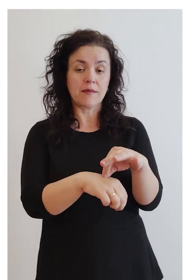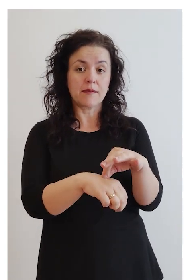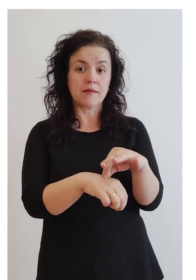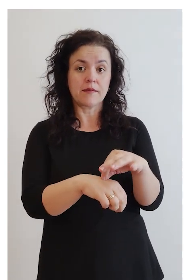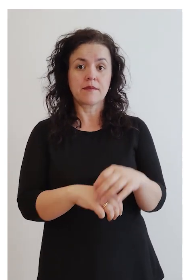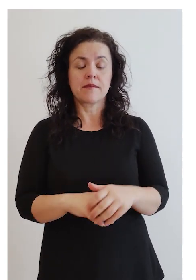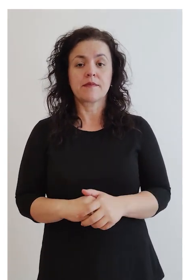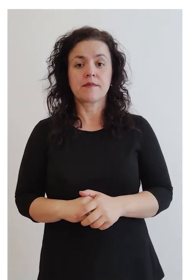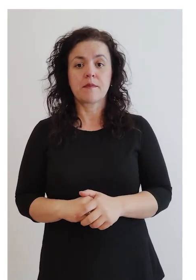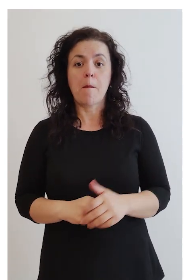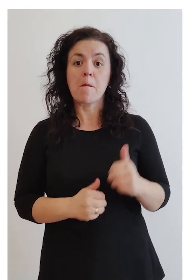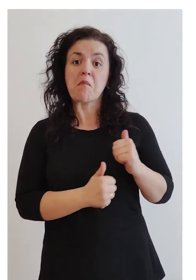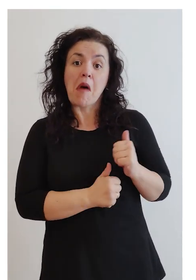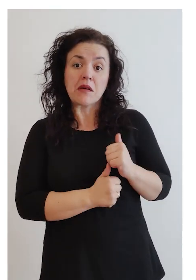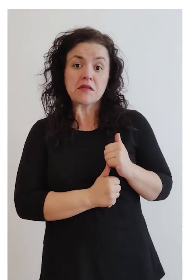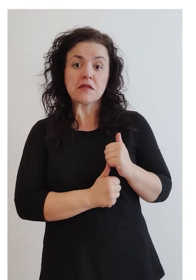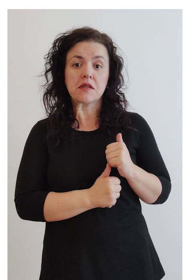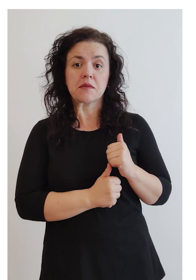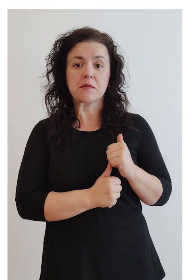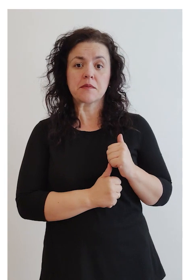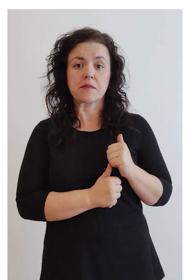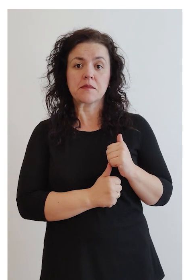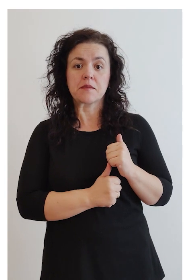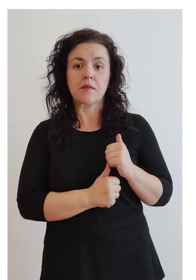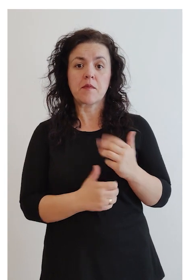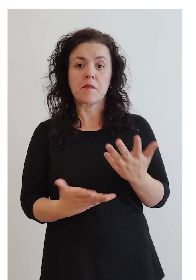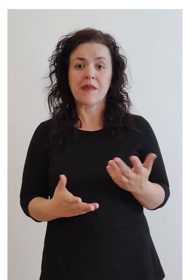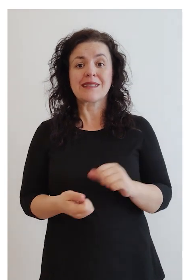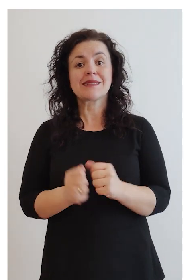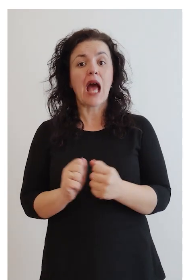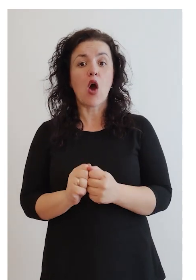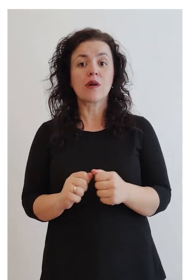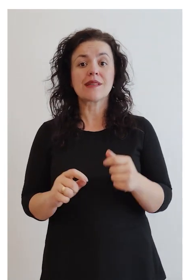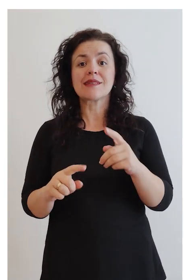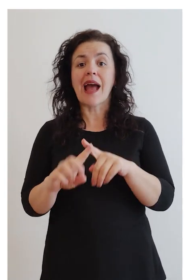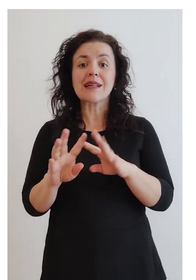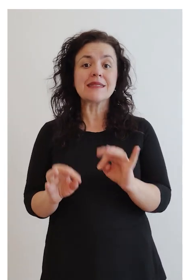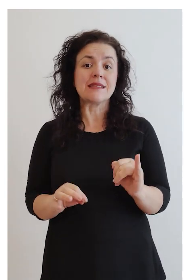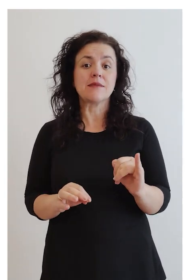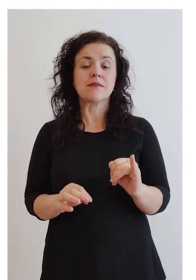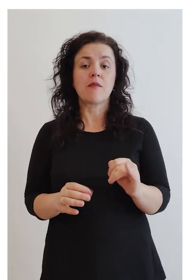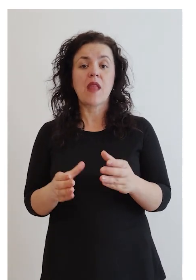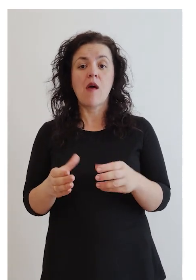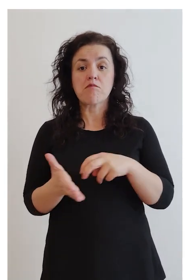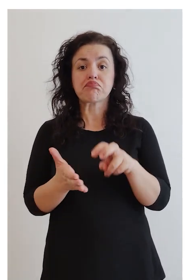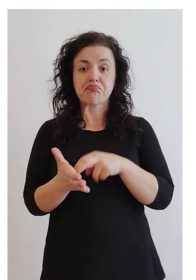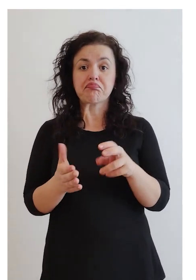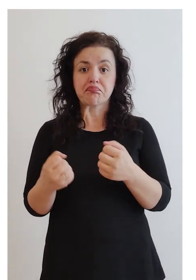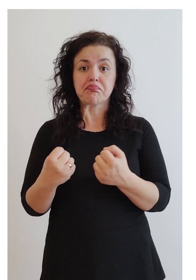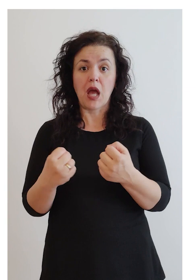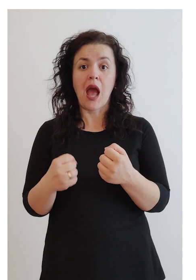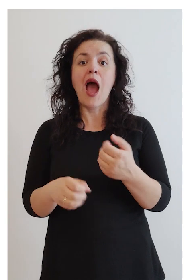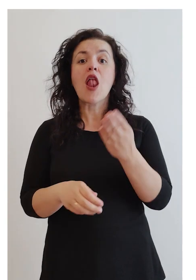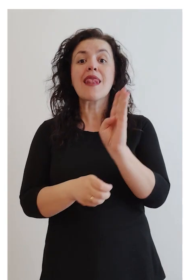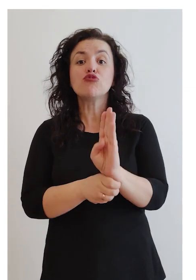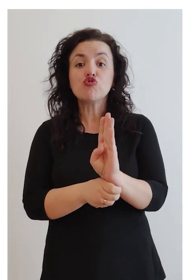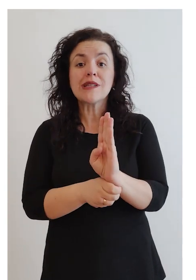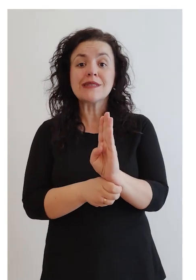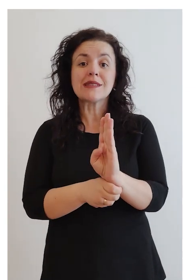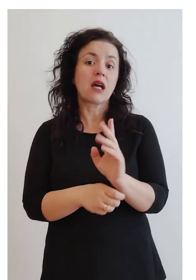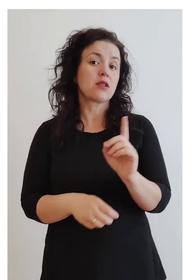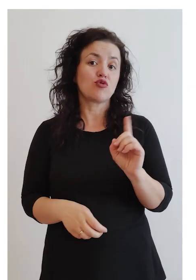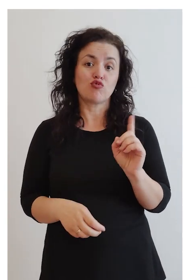Folosiți taxiuri cu licență mai degrabă decât mașini private, chiar dacă sunt puțin mai scumpe.